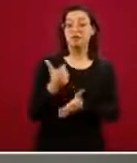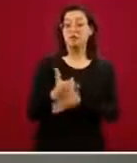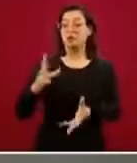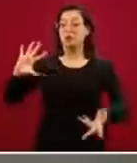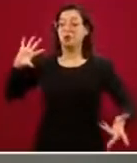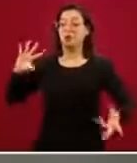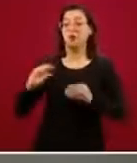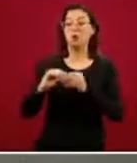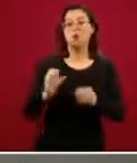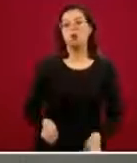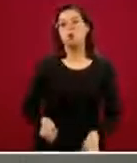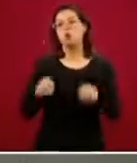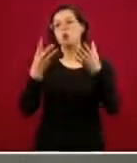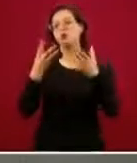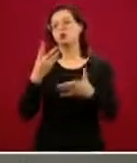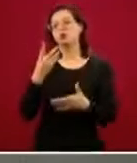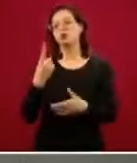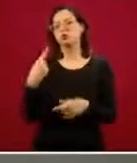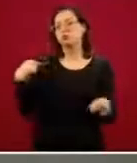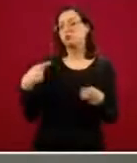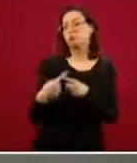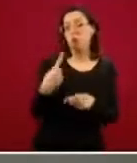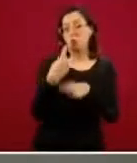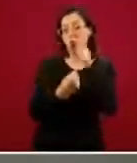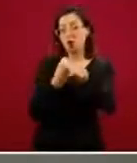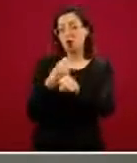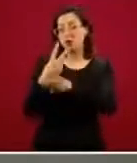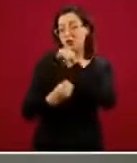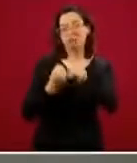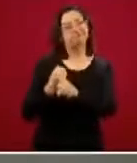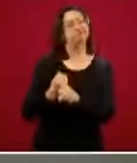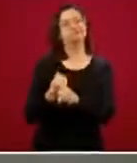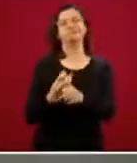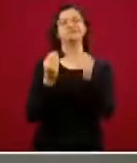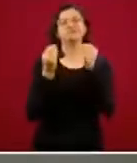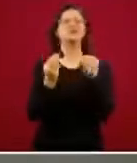largo de hace muchos años, no es un asunto de un año, de dos años, sino es un tema